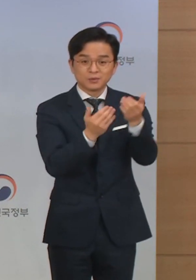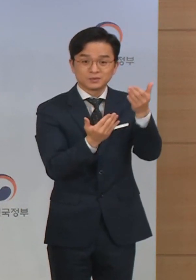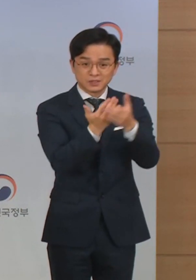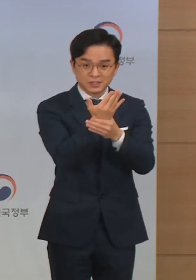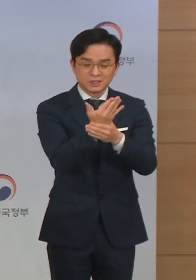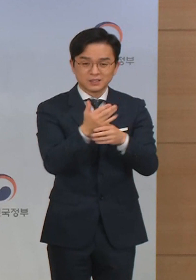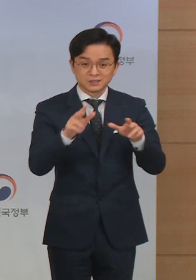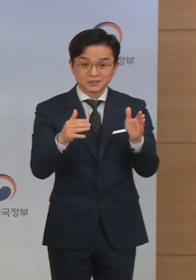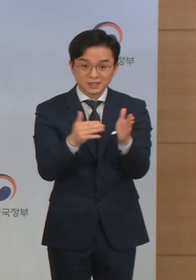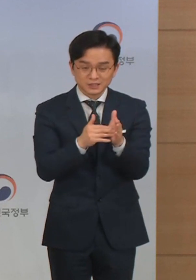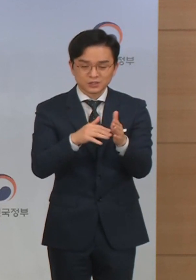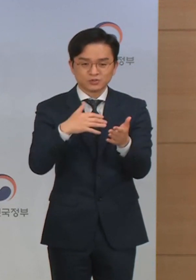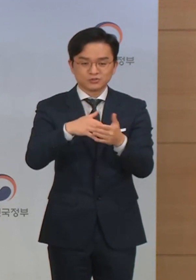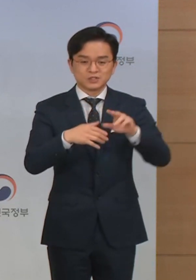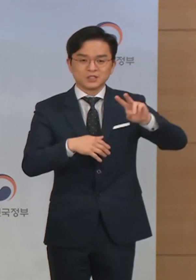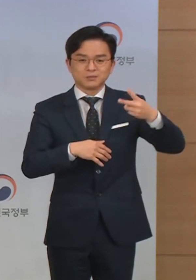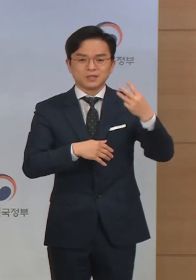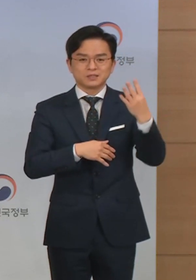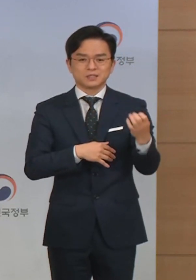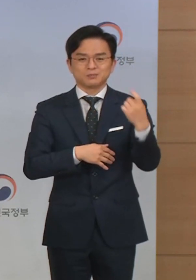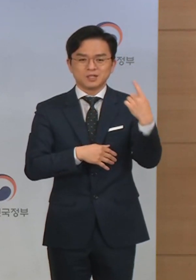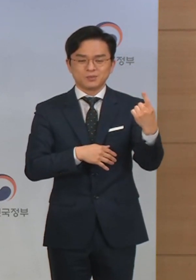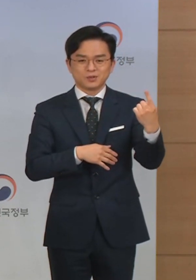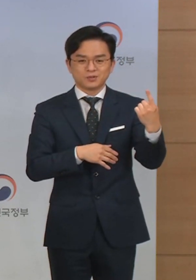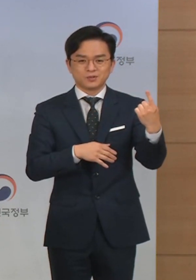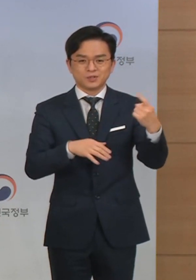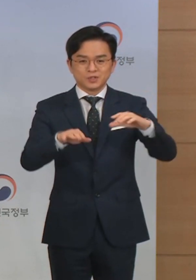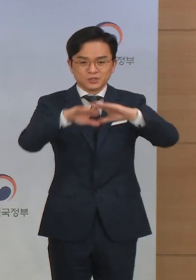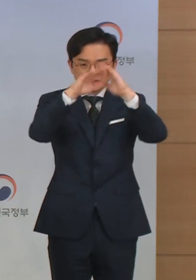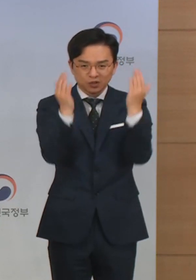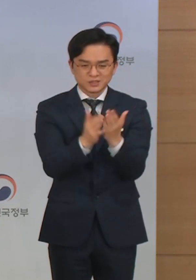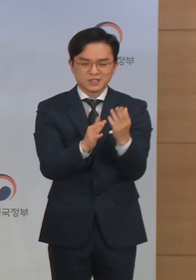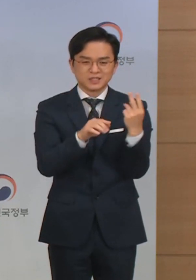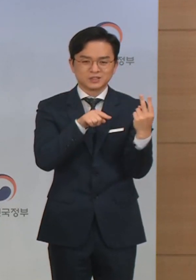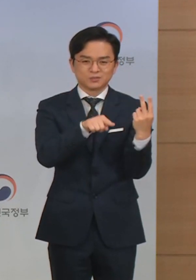총 241명으로 전체 확진자의 2.4%입니다